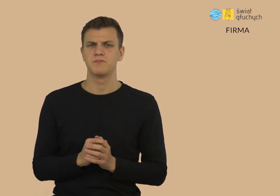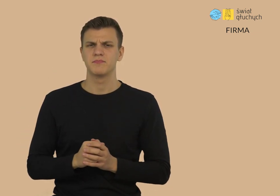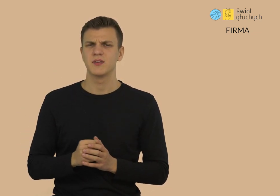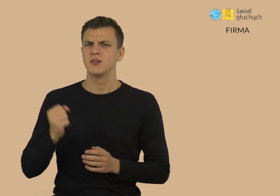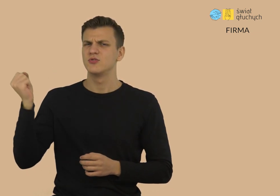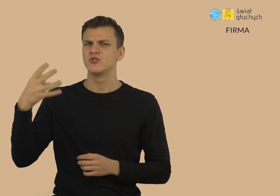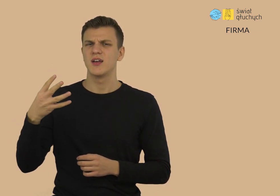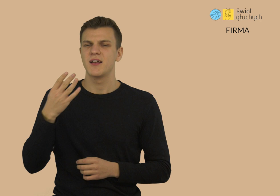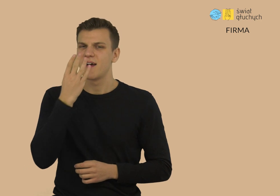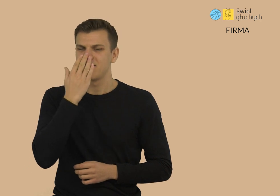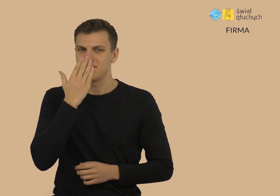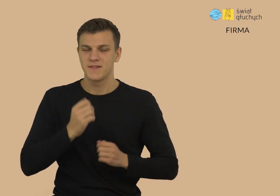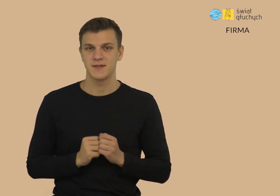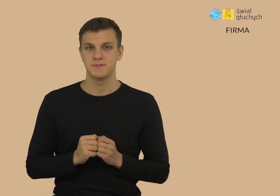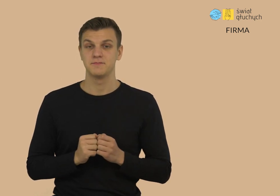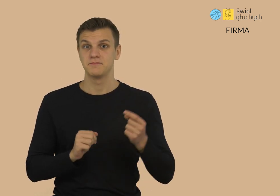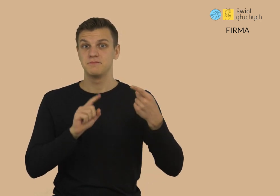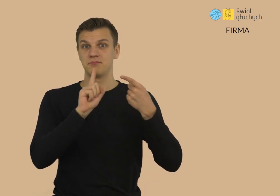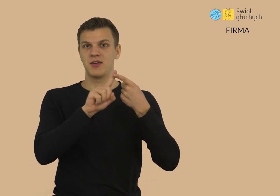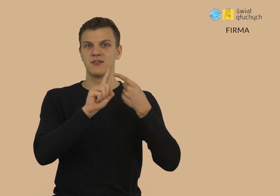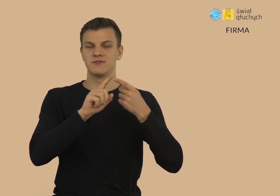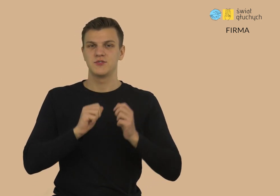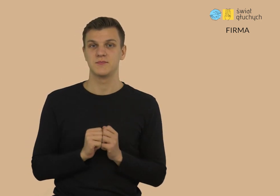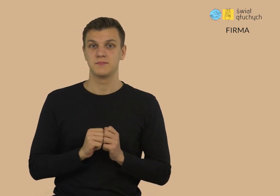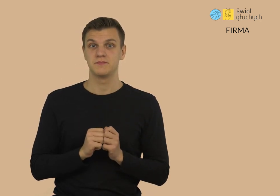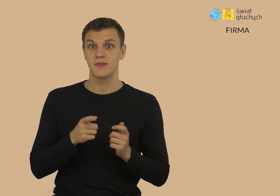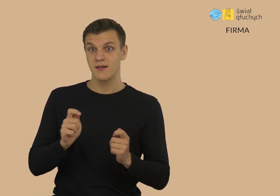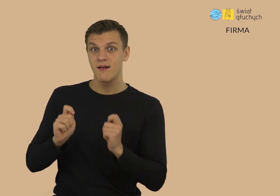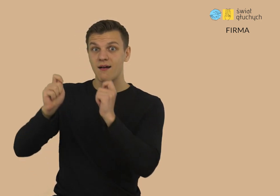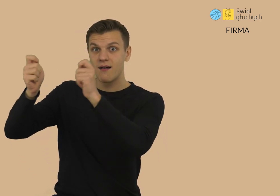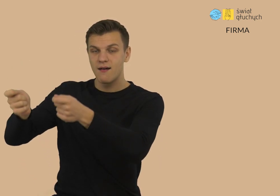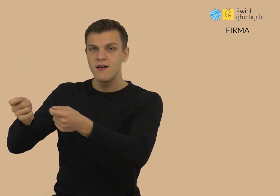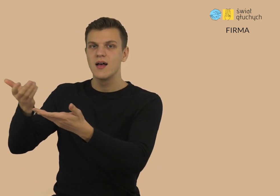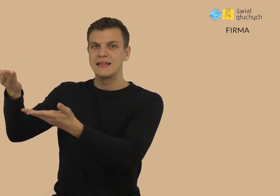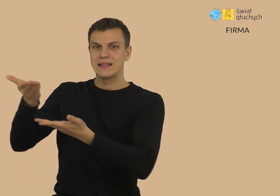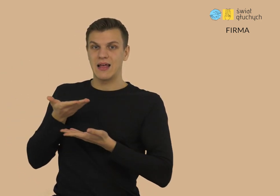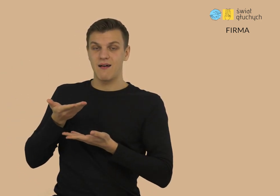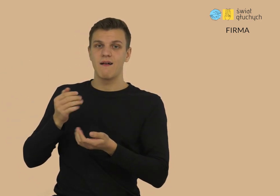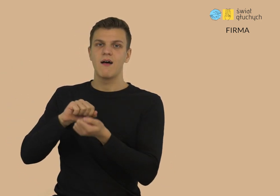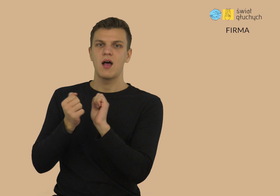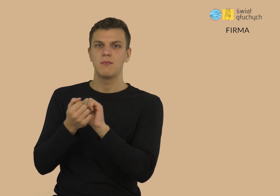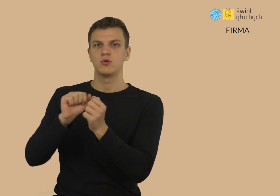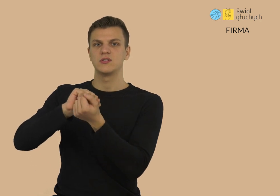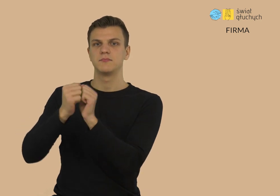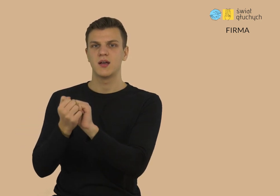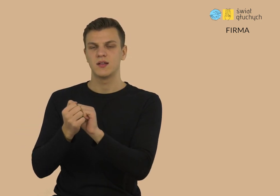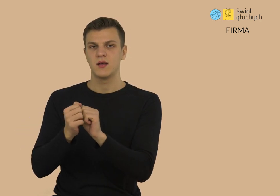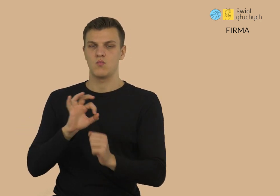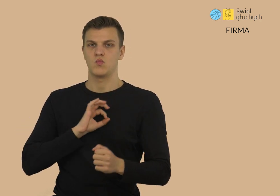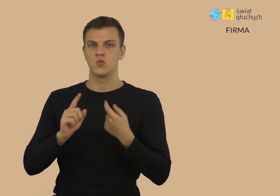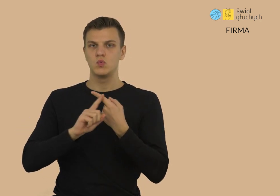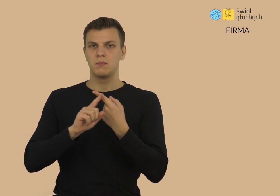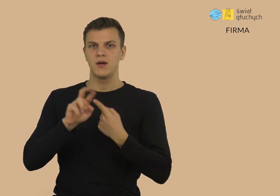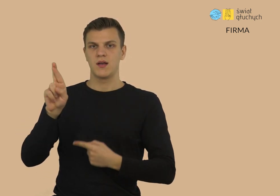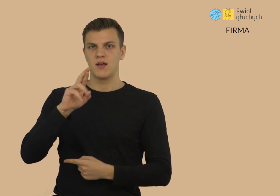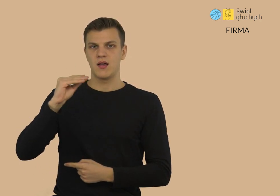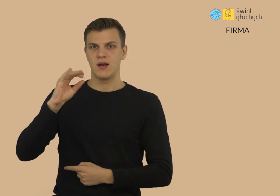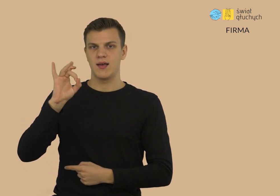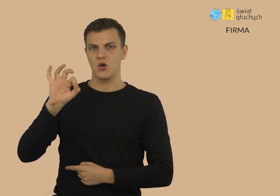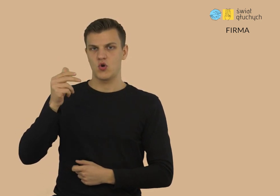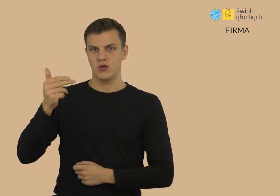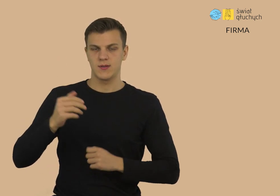jeden – wnioskiem o uzyskanie, zmianę wpisu w rejestrze REGON.